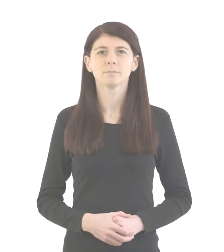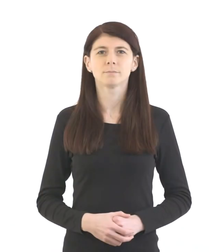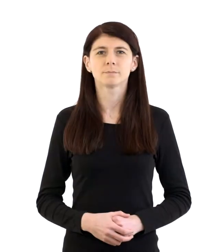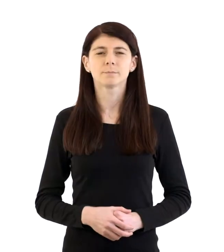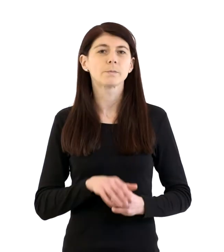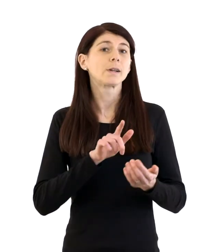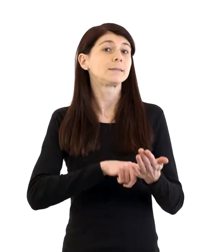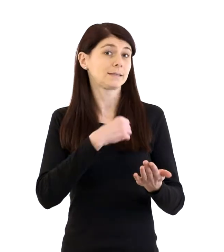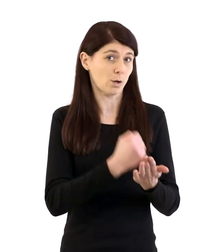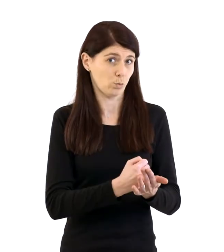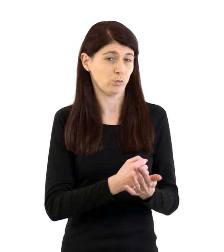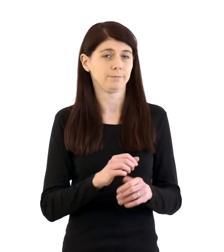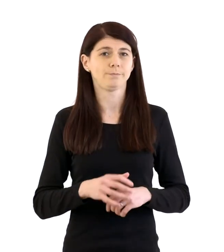Statut